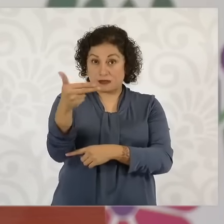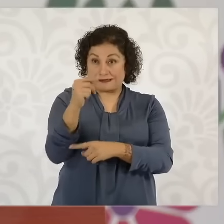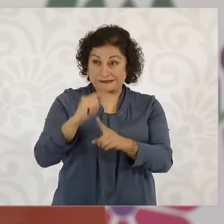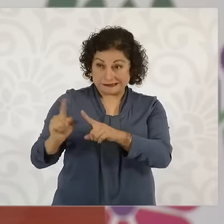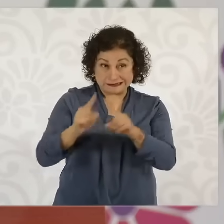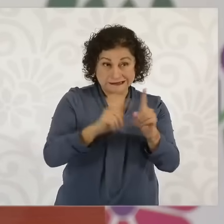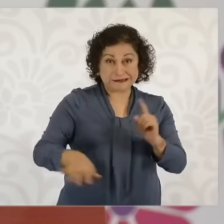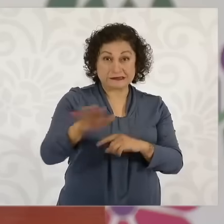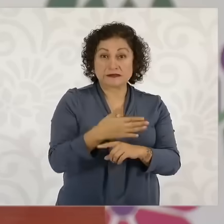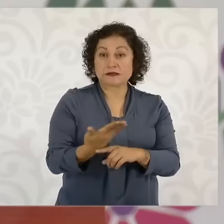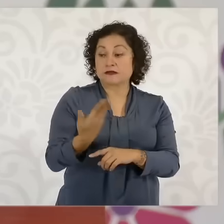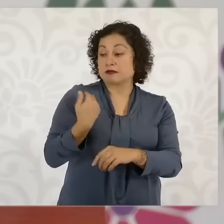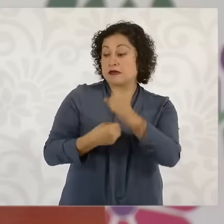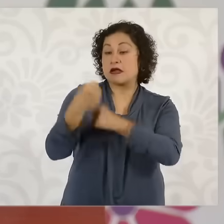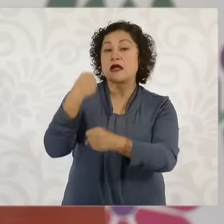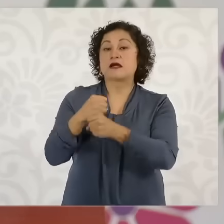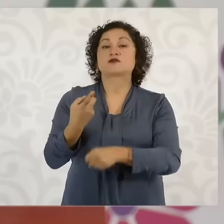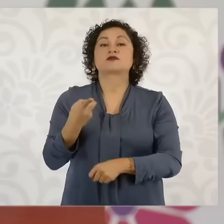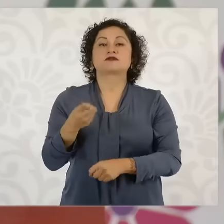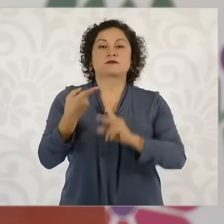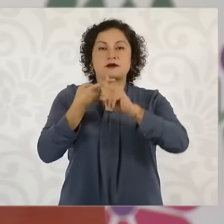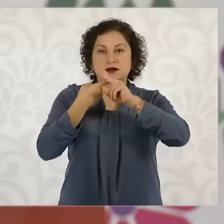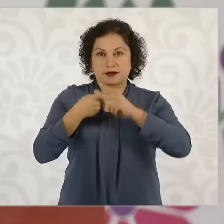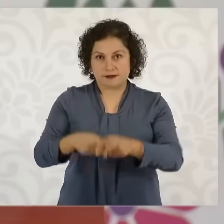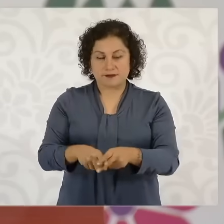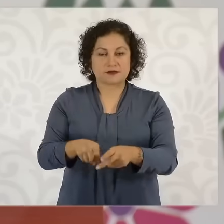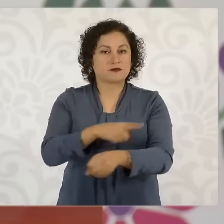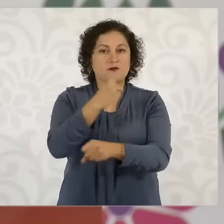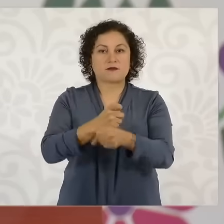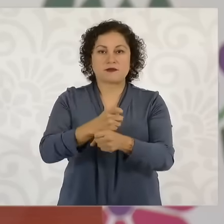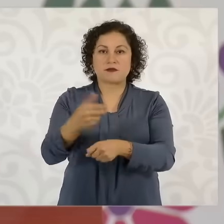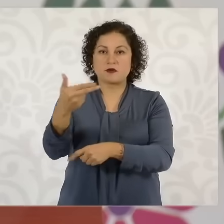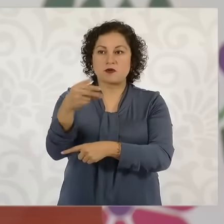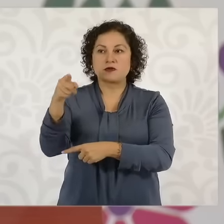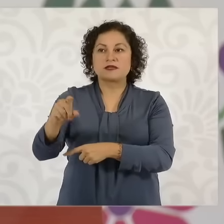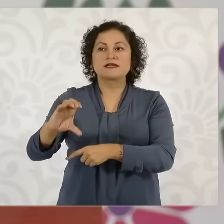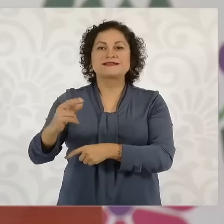diciembre del año pasado. Empezamos con el hotel que está en Chichenditzá el primero de diciembre